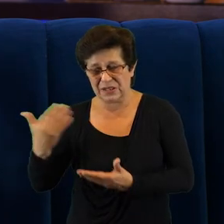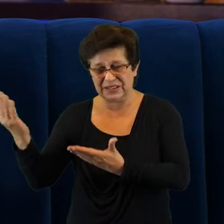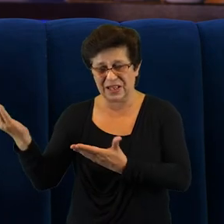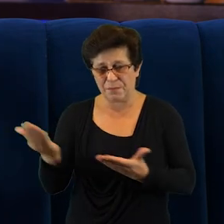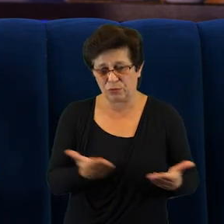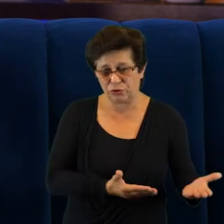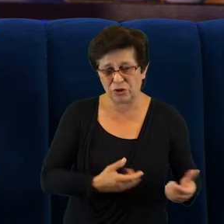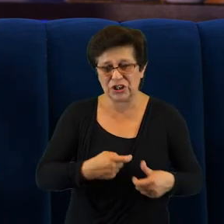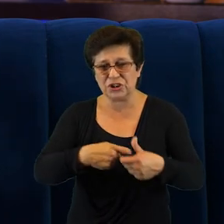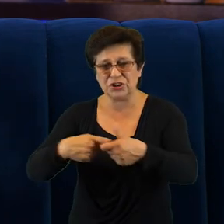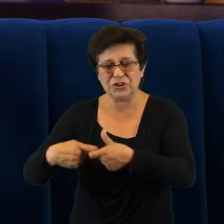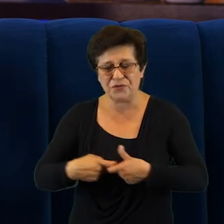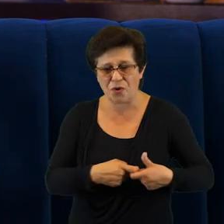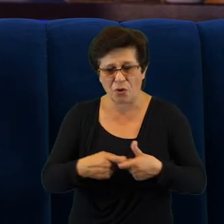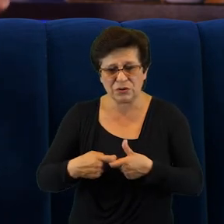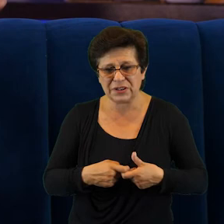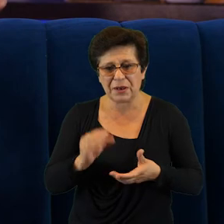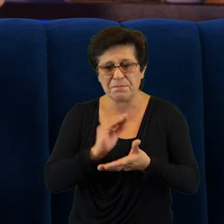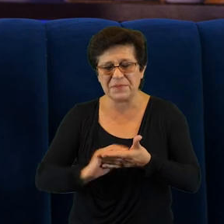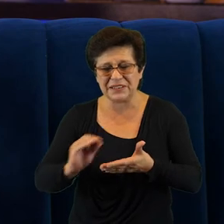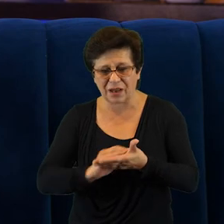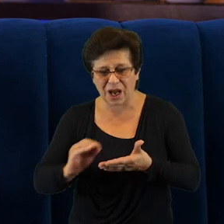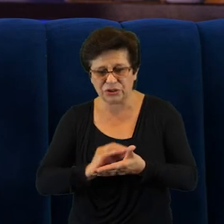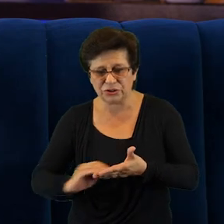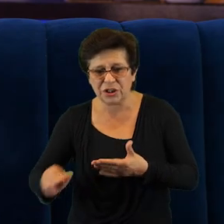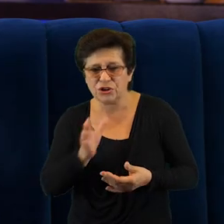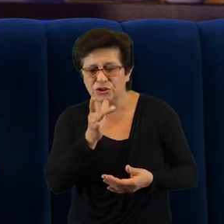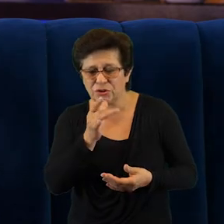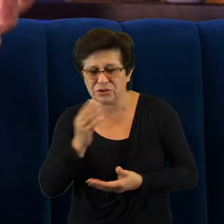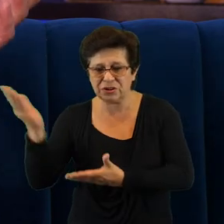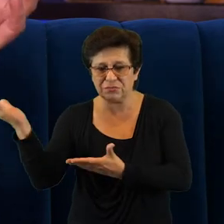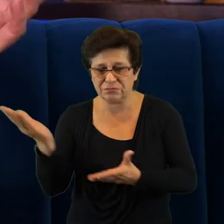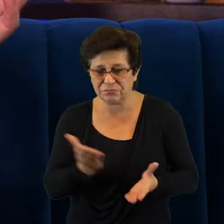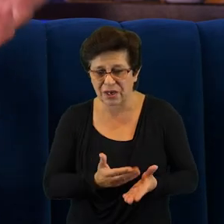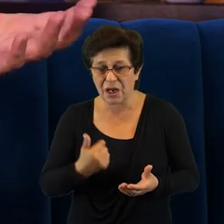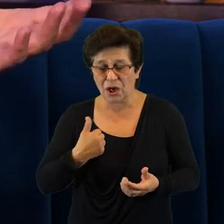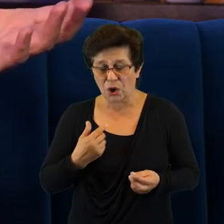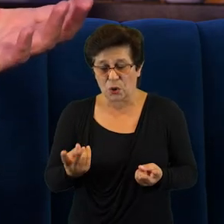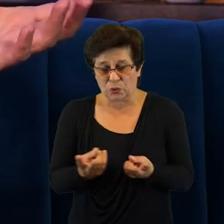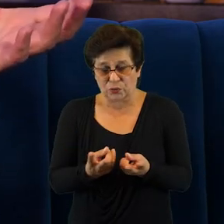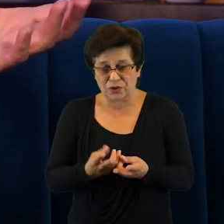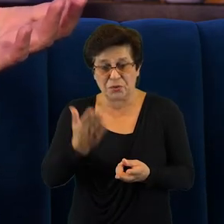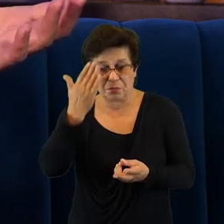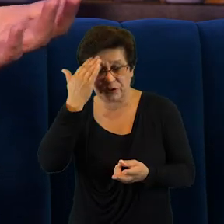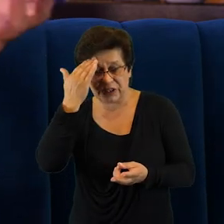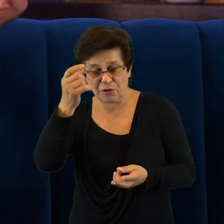przez Związek Pisarzy Hebrajskich do Tel Awiwu. I tam poznałem człowieka bardzo eleganckiego, starszego pana,